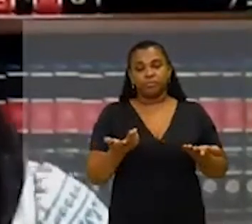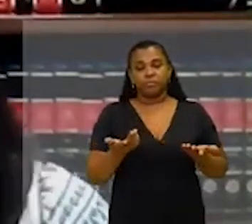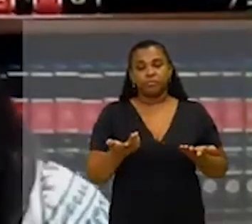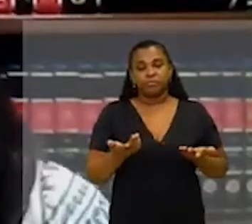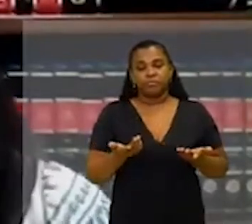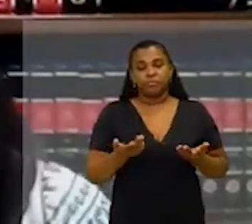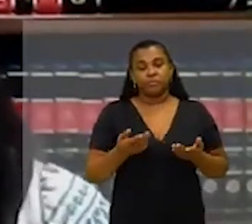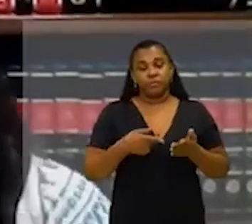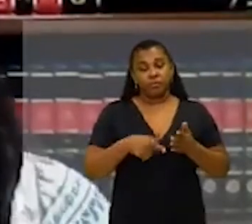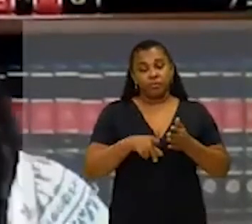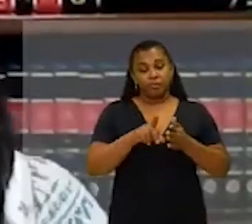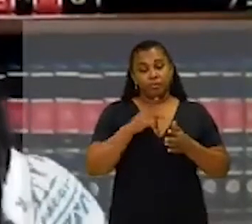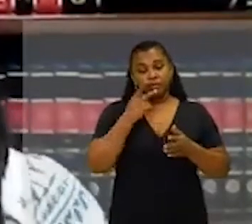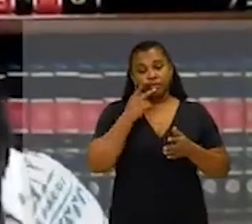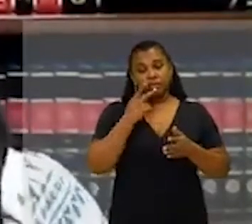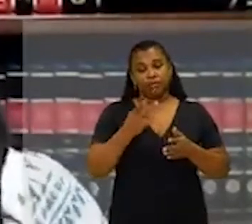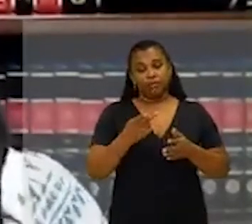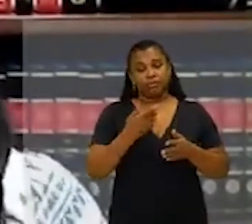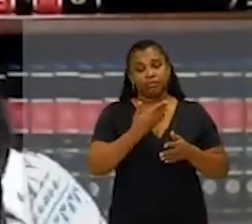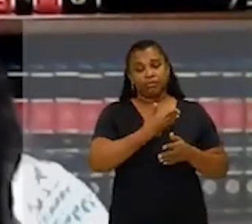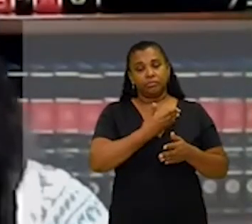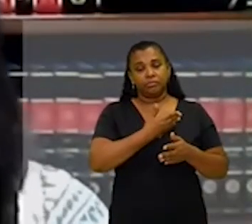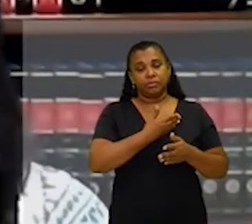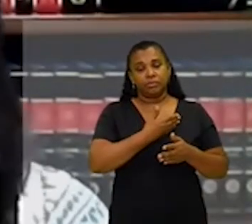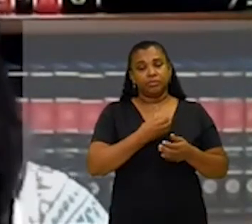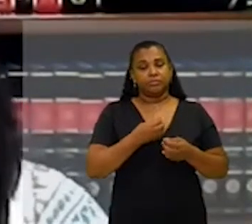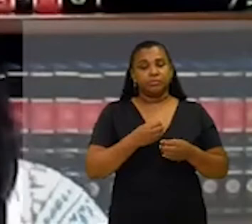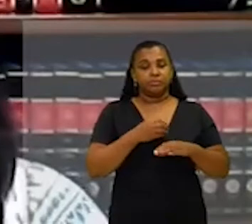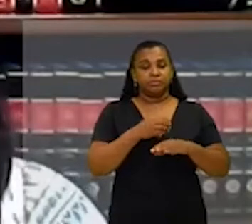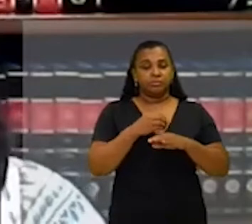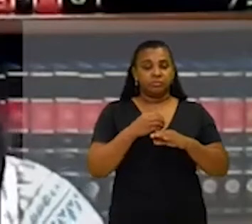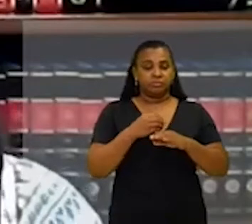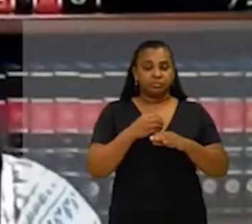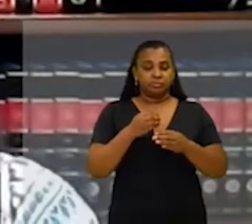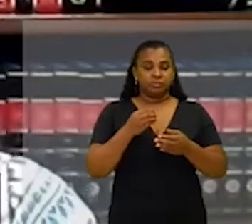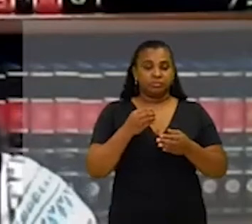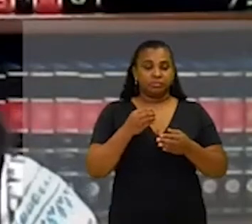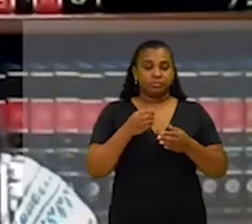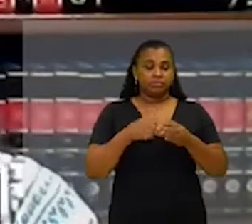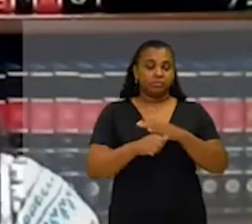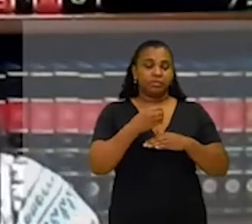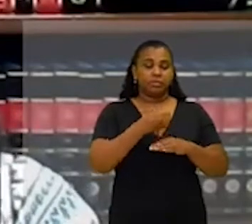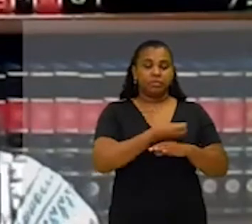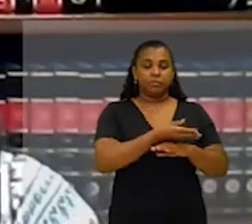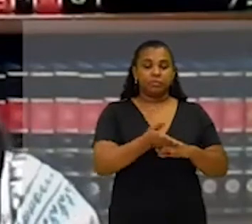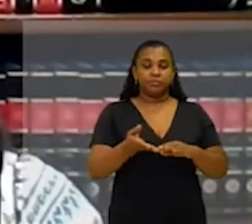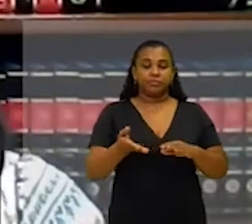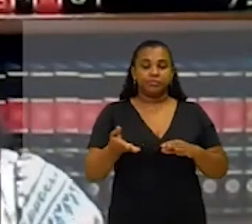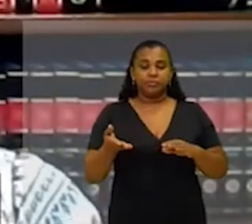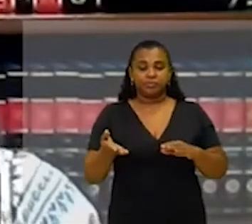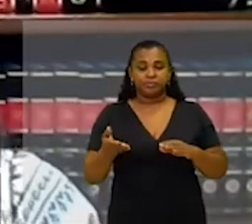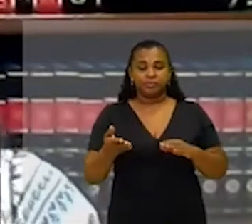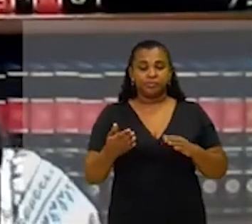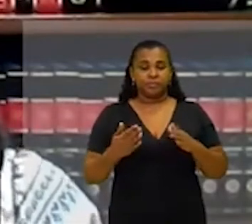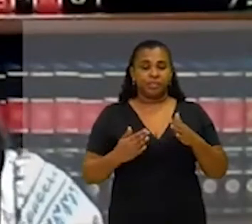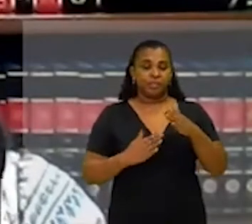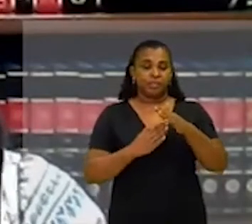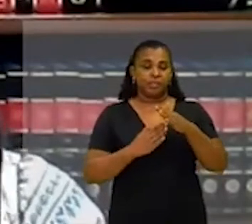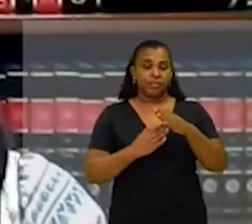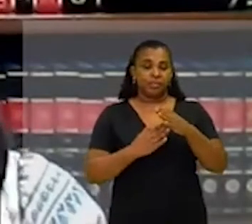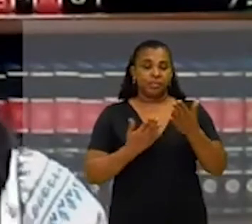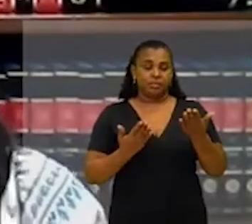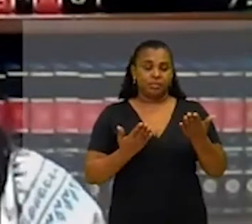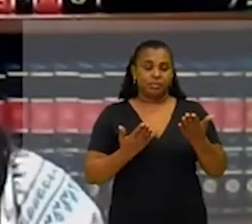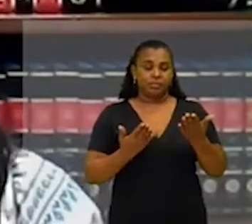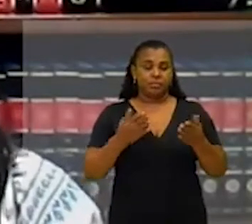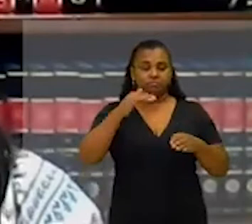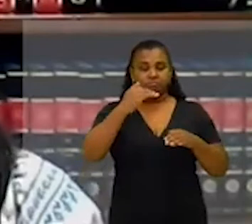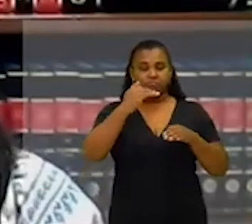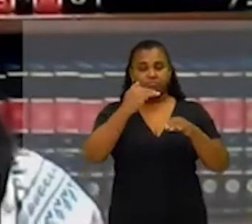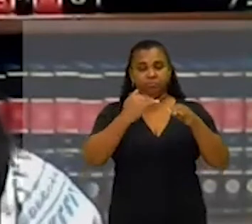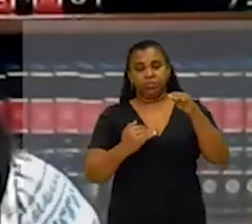colegas é a distribuição do recurso público ele é estritamente desproporcional e desigual e acaba